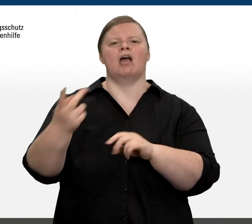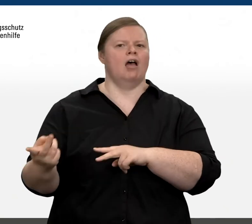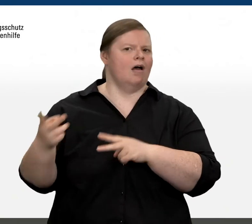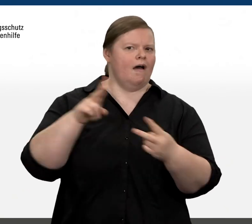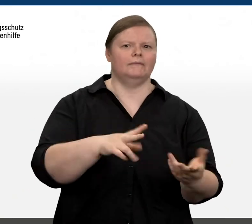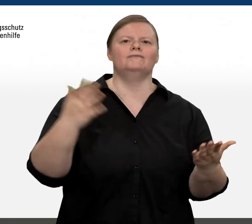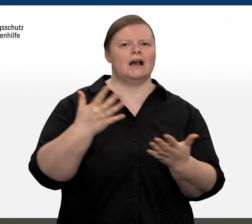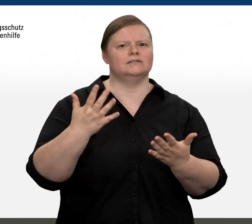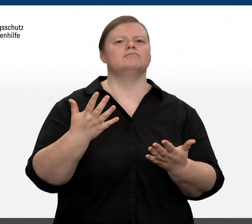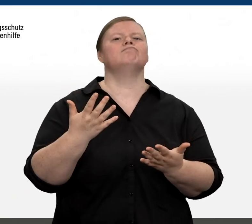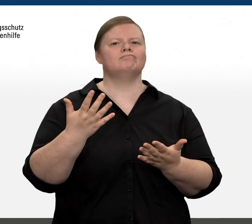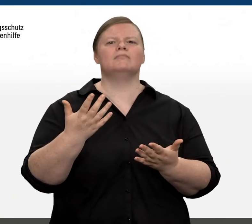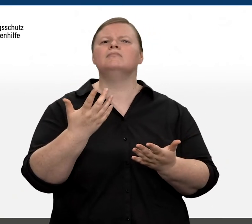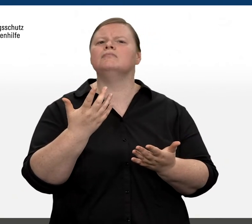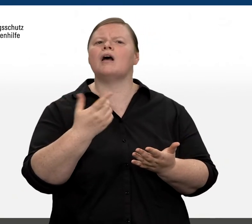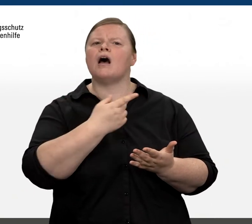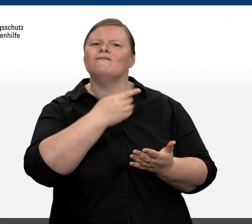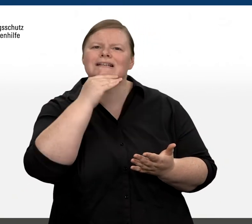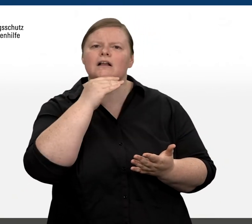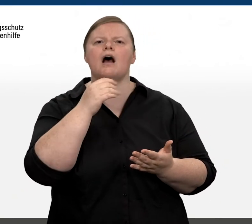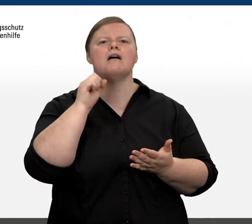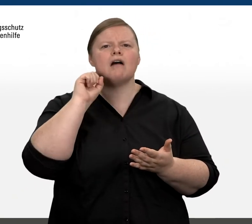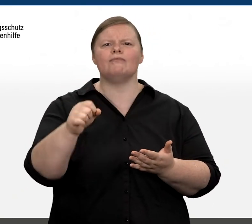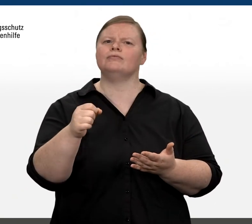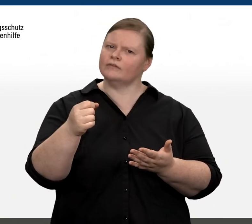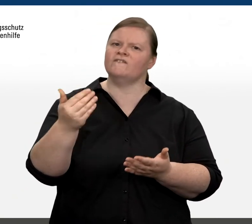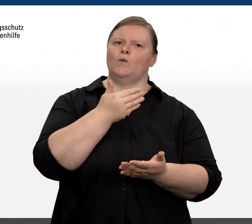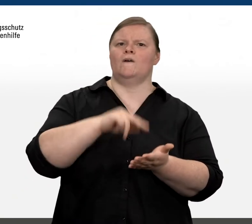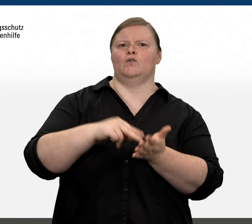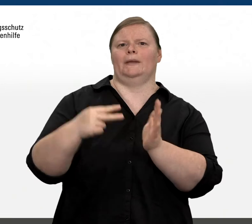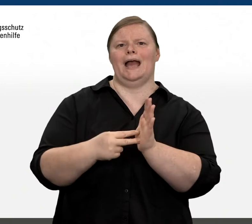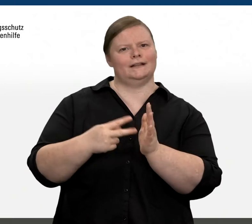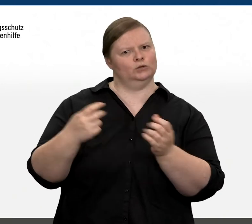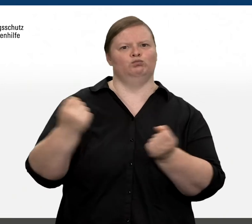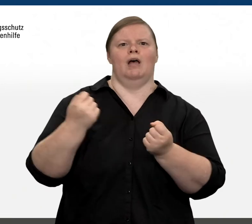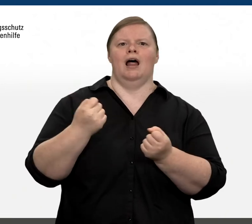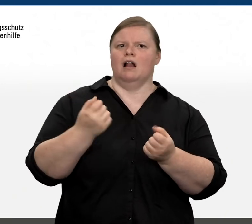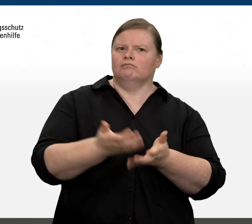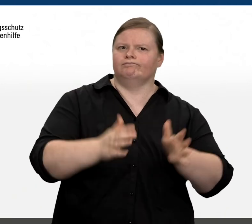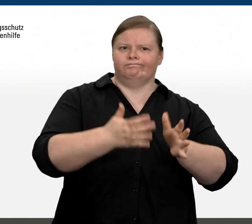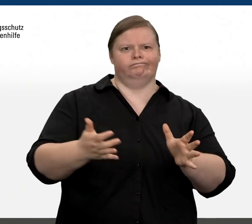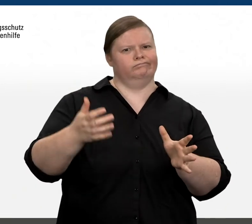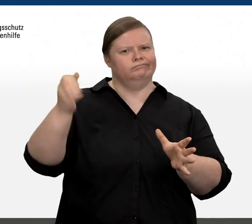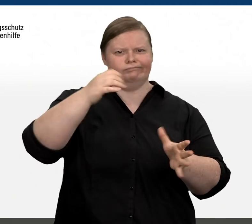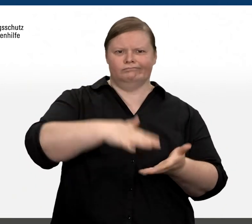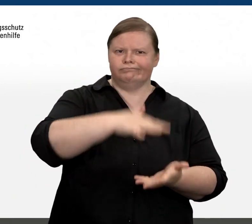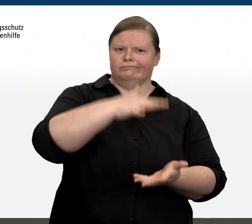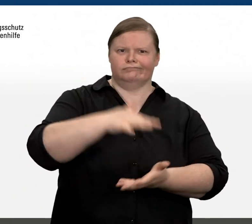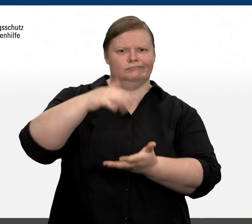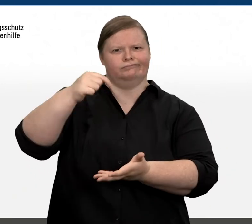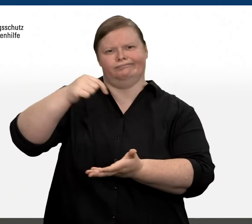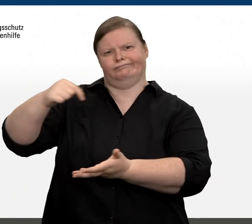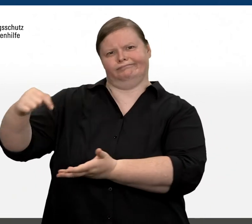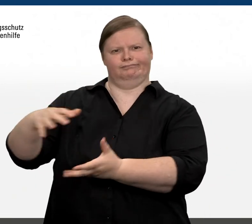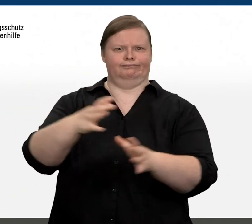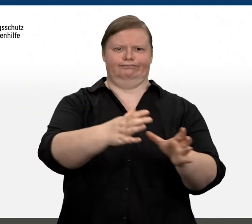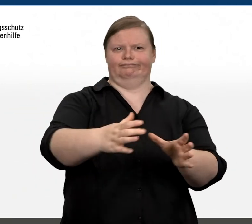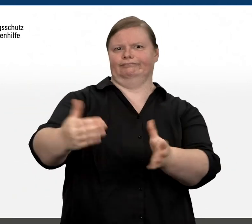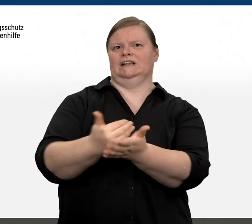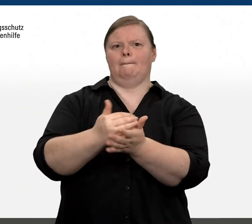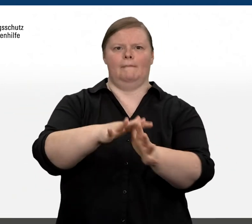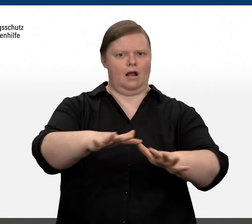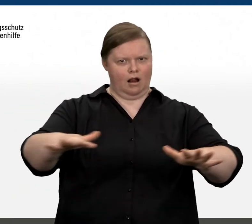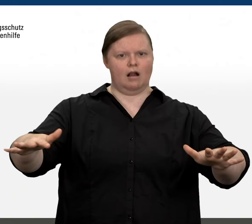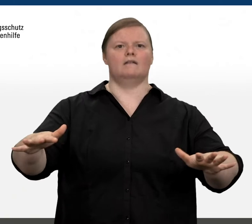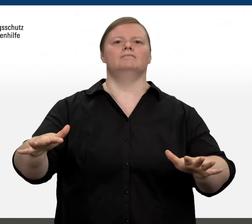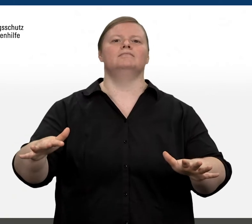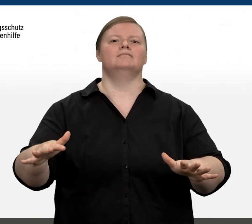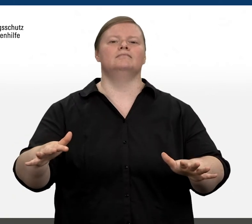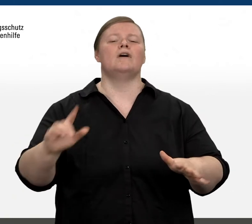kann und sollte Wasser in allen verfügbaren Gefäßen gesammelt werden,